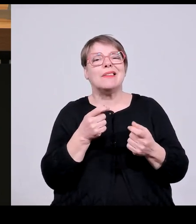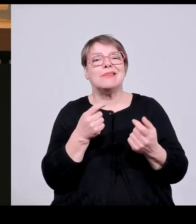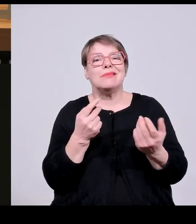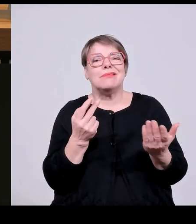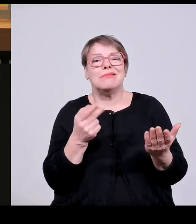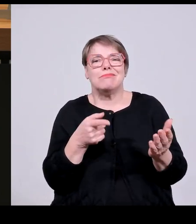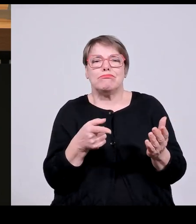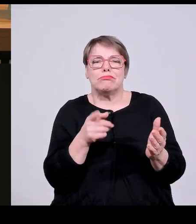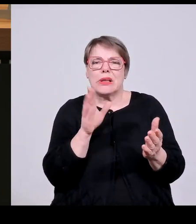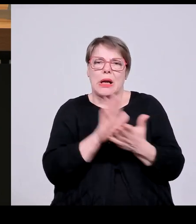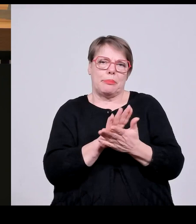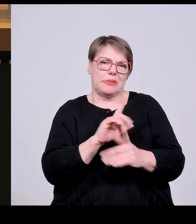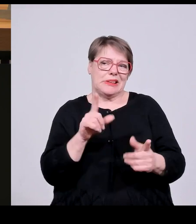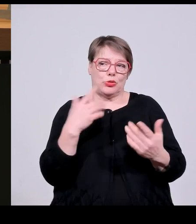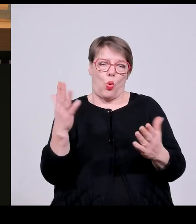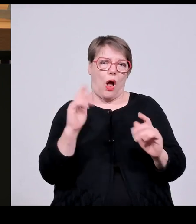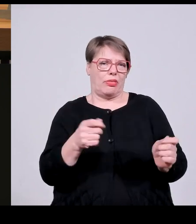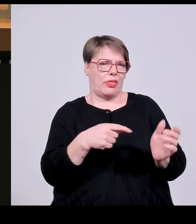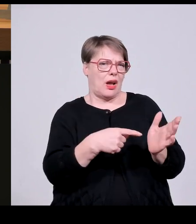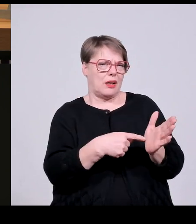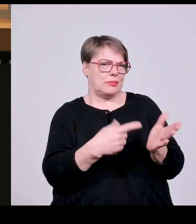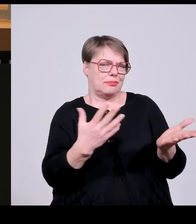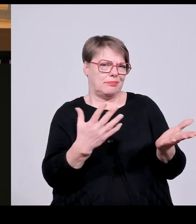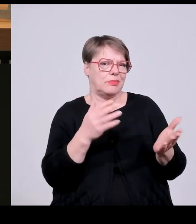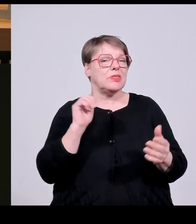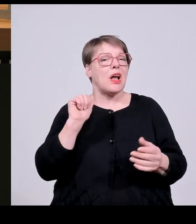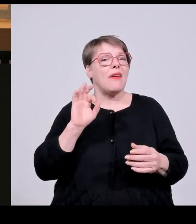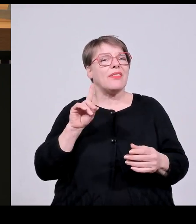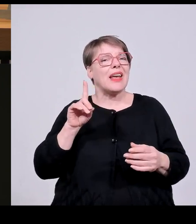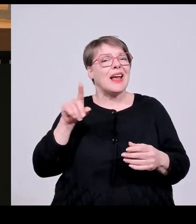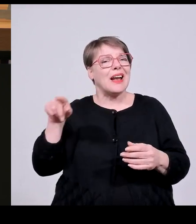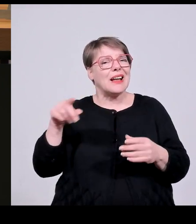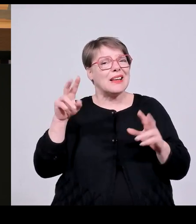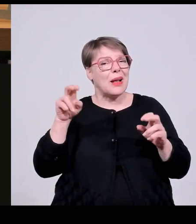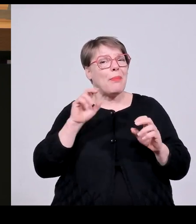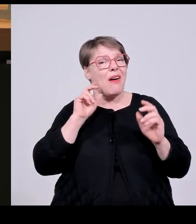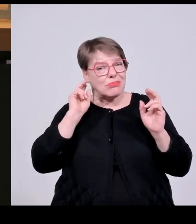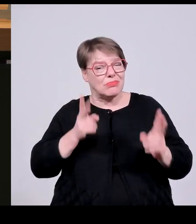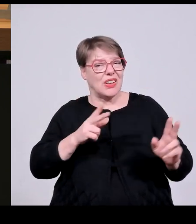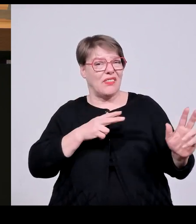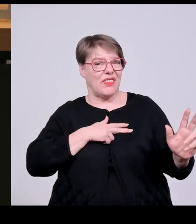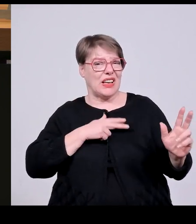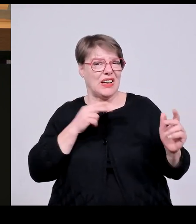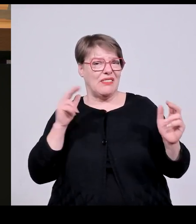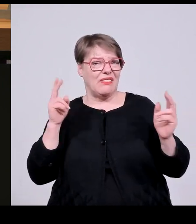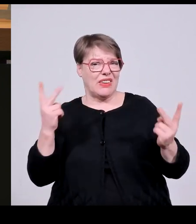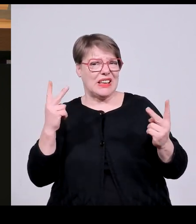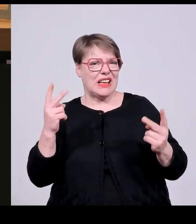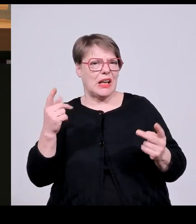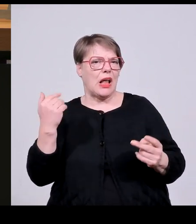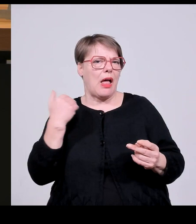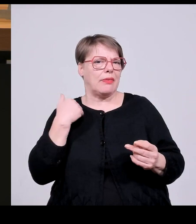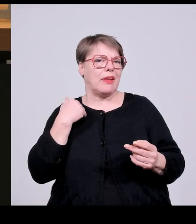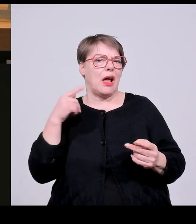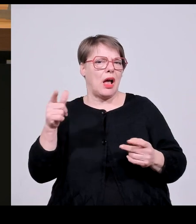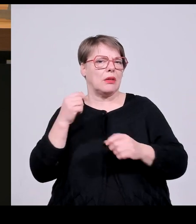Sie AfD-Fraktion nicht berücksichtigt, dass die Flughafenflächen ungenutzt waren. Dieses Gesetz auf verpachtete